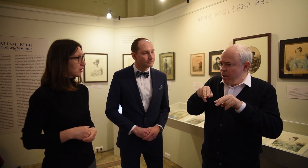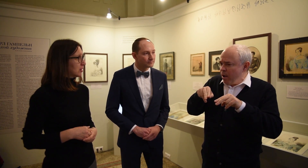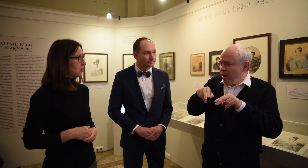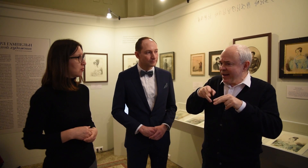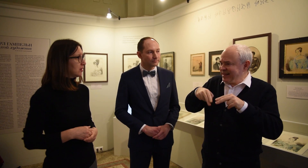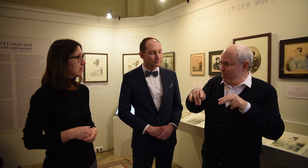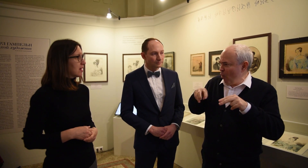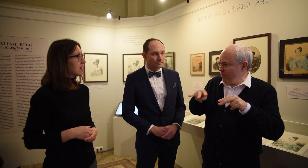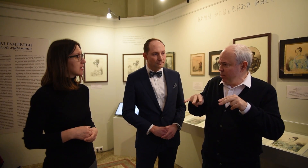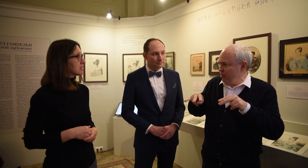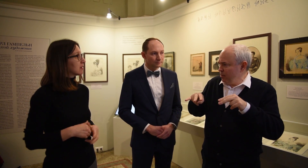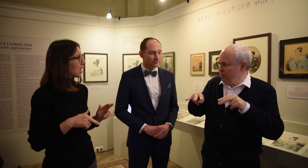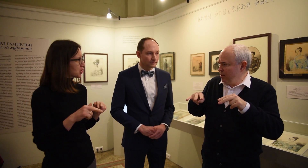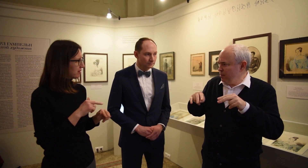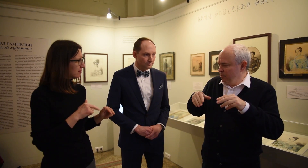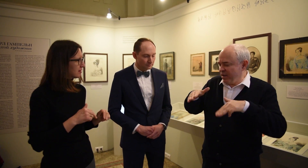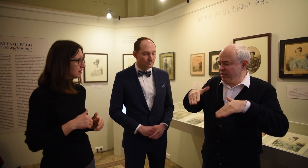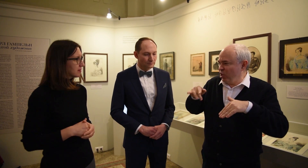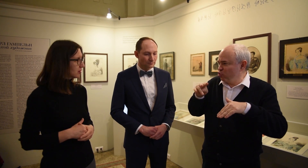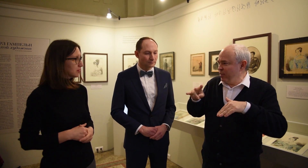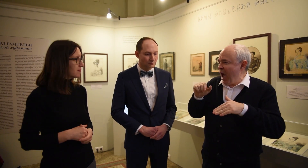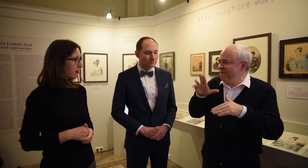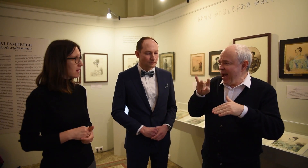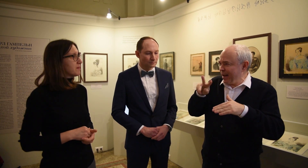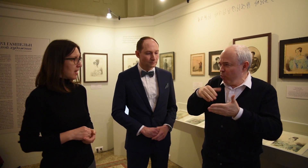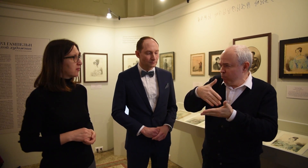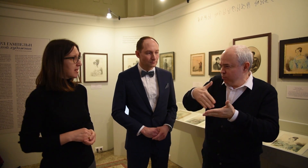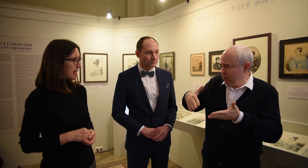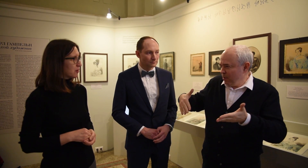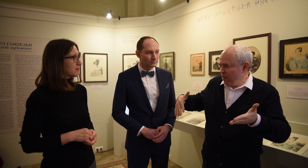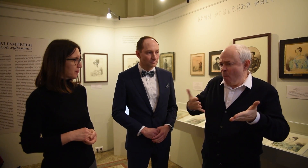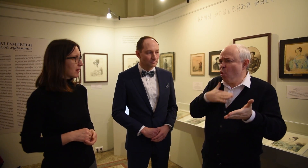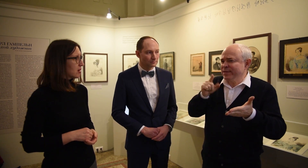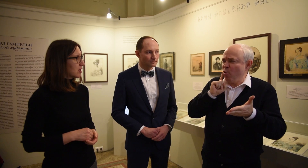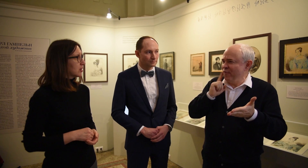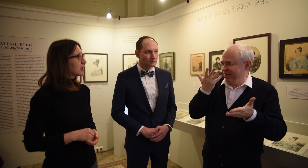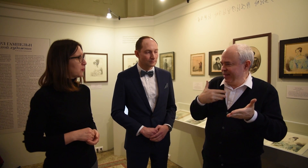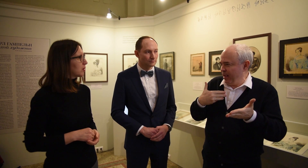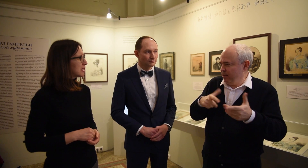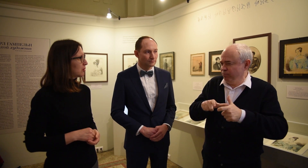раскрашенный акварелью. Там много зелёного цвета,